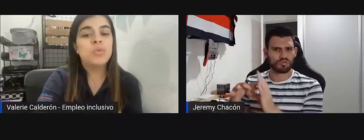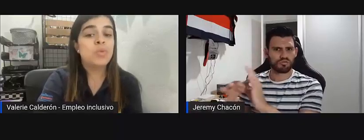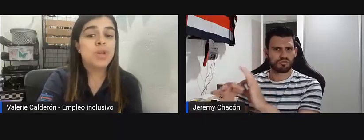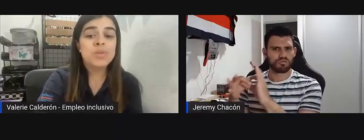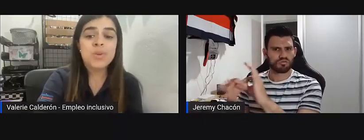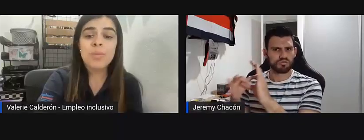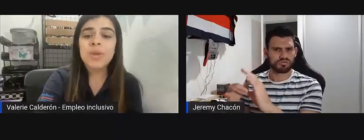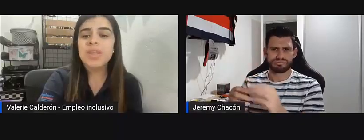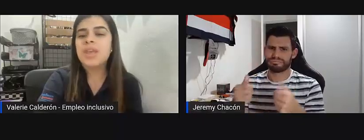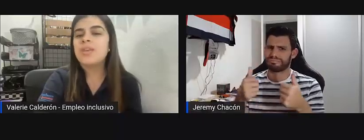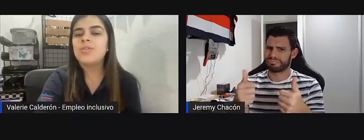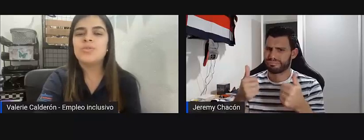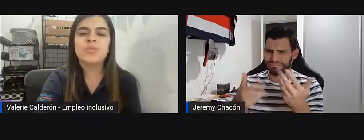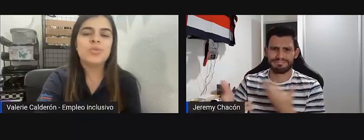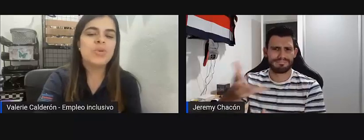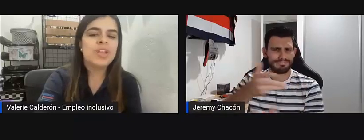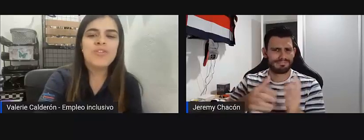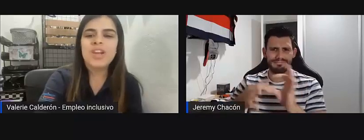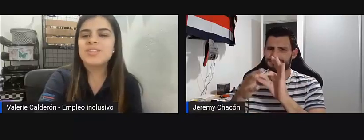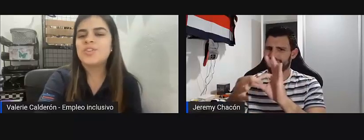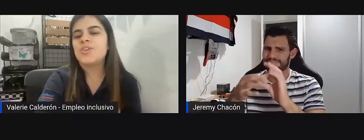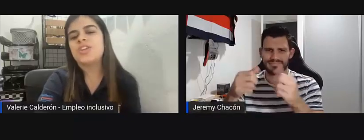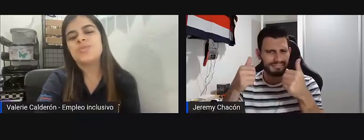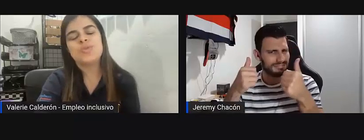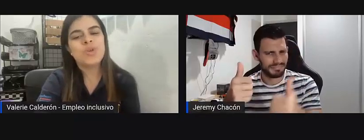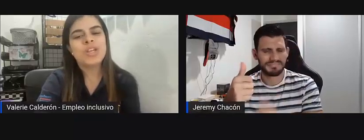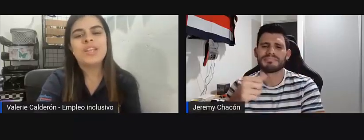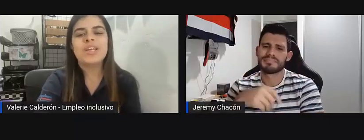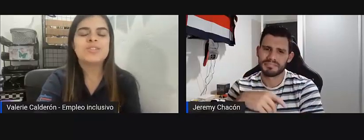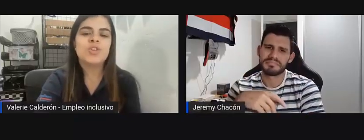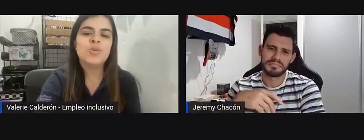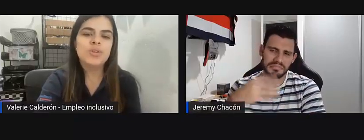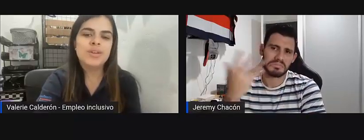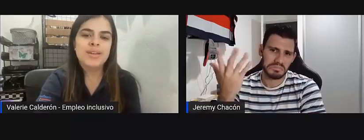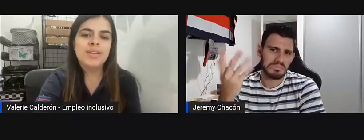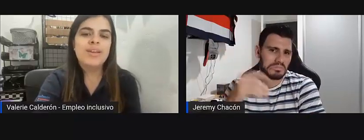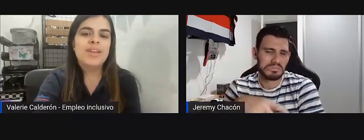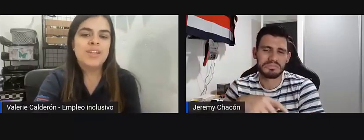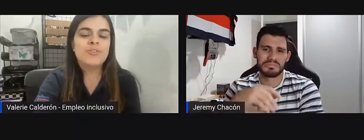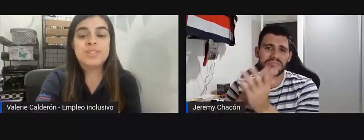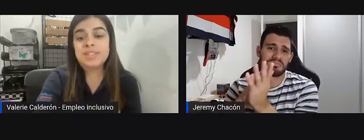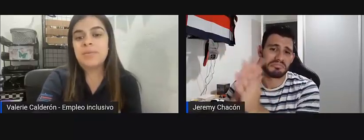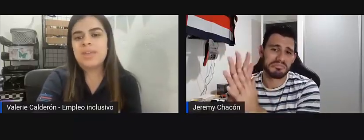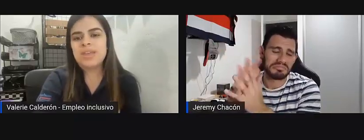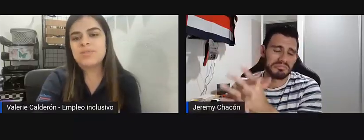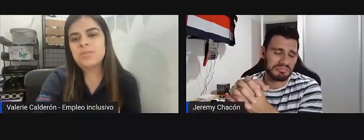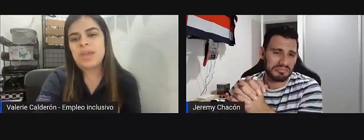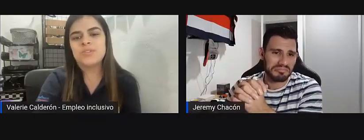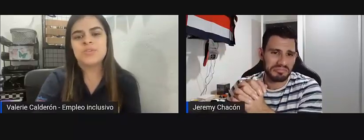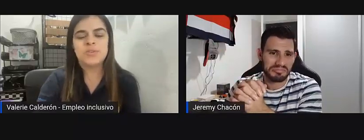tuve muy buenos compañeros muy buenas relaciones muy buena interacción entonces también eso me ha